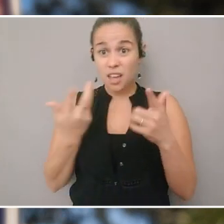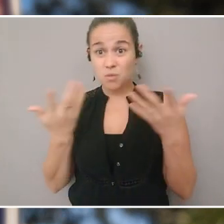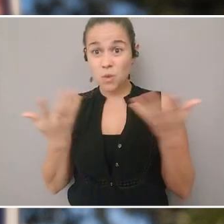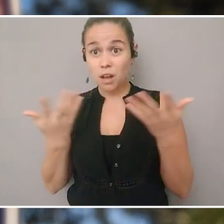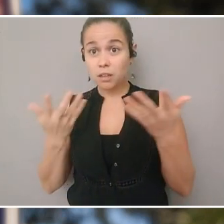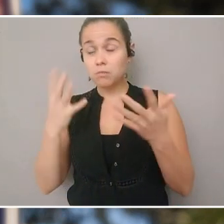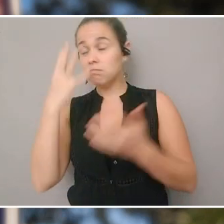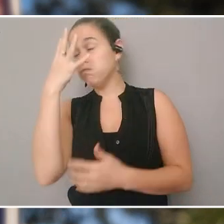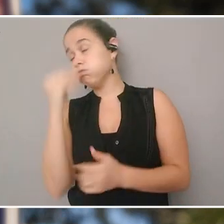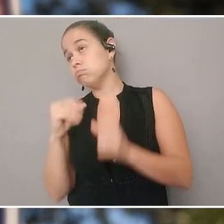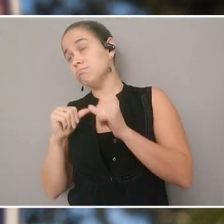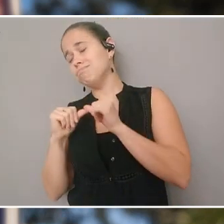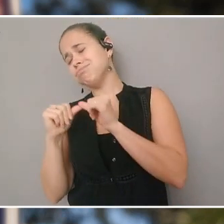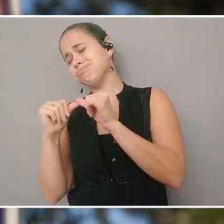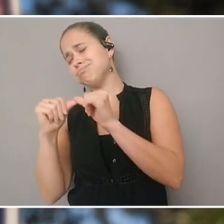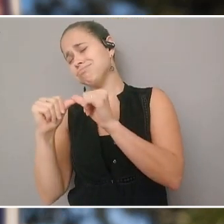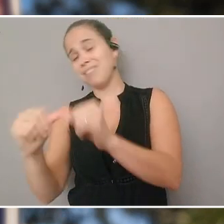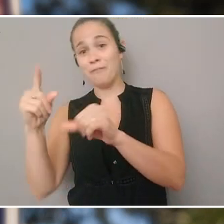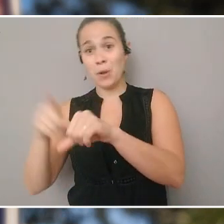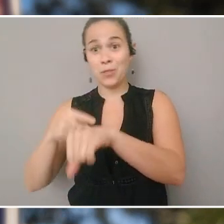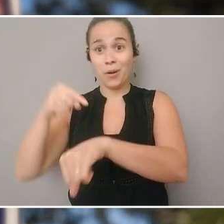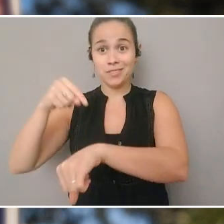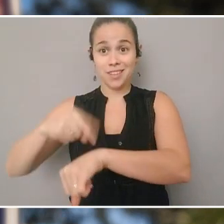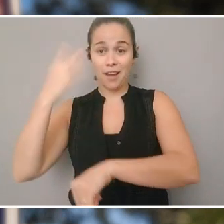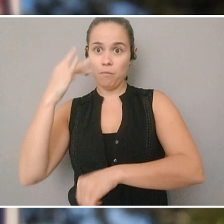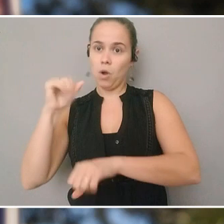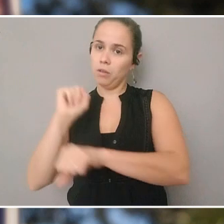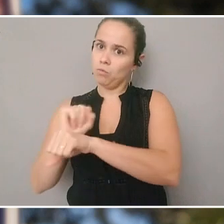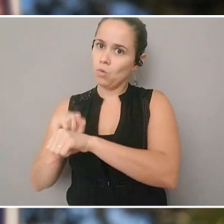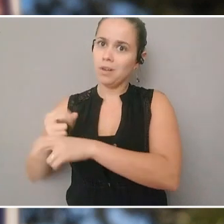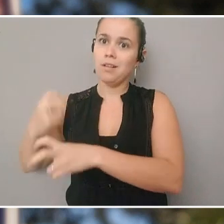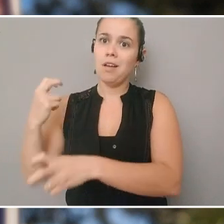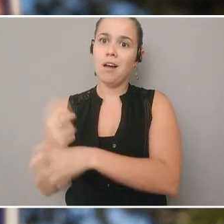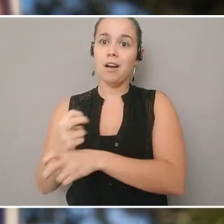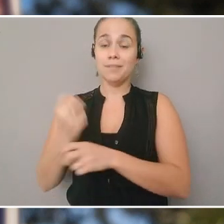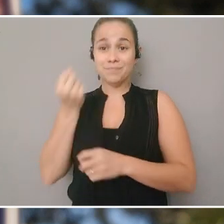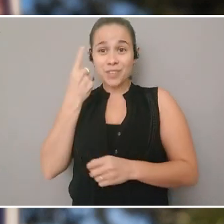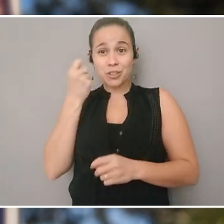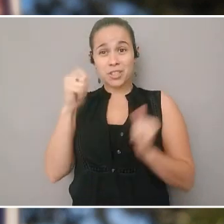todo ese esfuerzo valdrá la pena